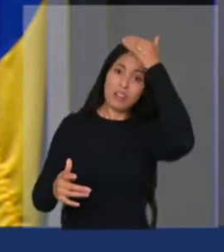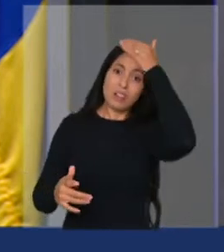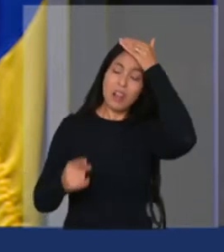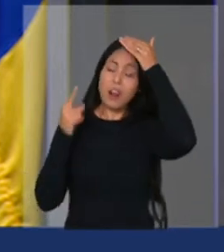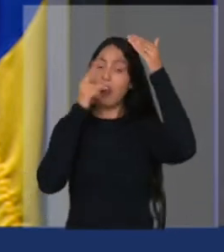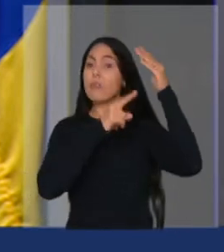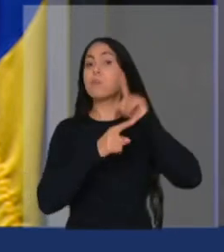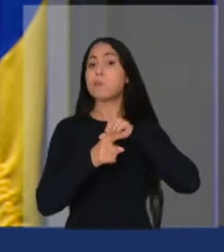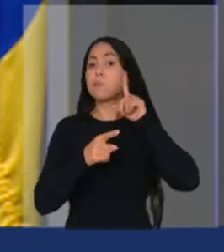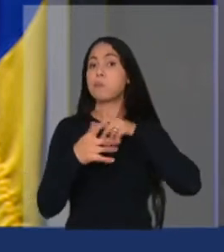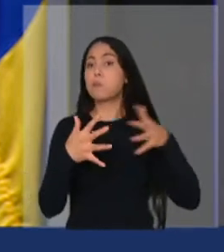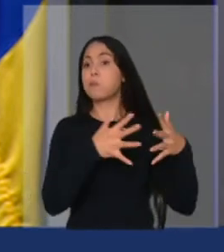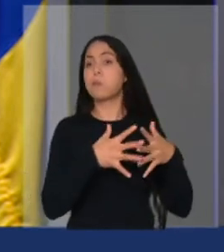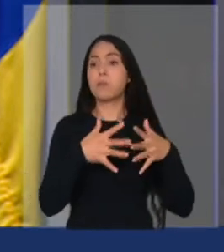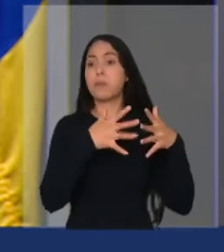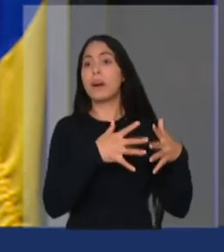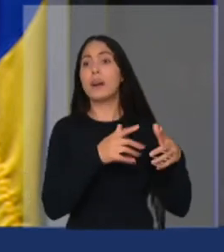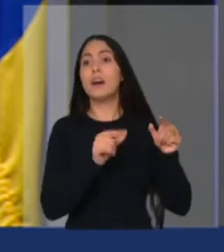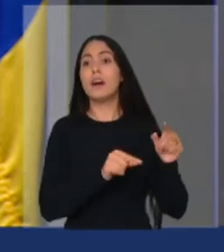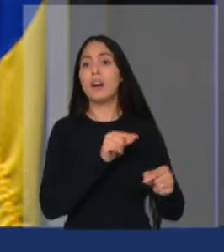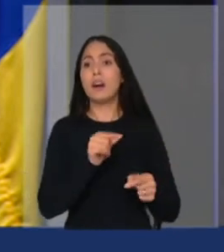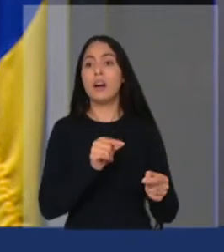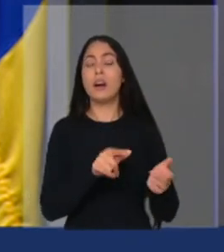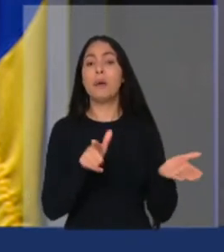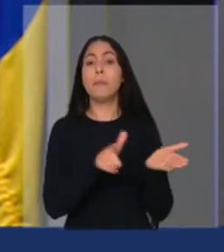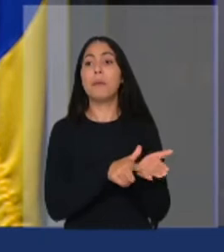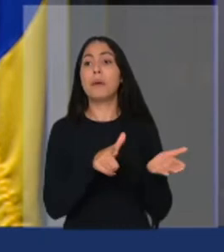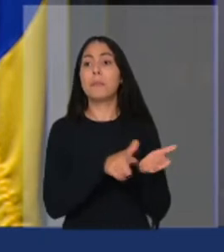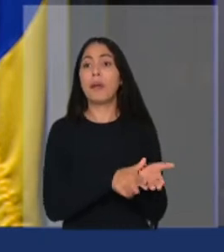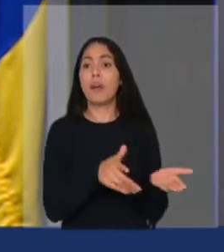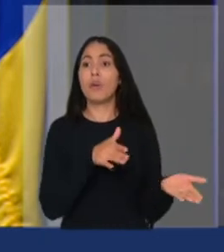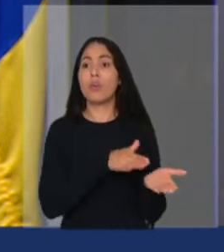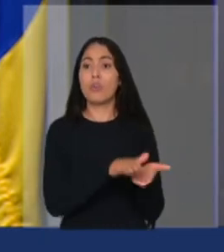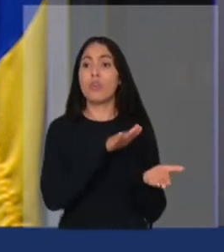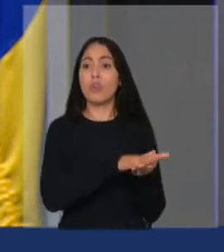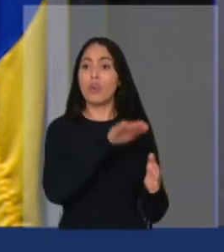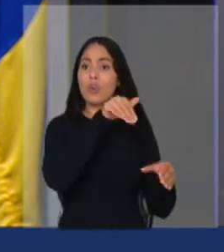PREOCUPADOS EM DESTRONAR A DEMOCRACIA, DO JEITO QUE BOTOU TRUMP, BOTANDO SEUS CAPANGAS